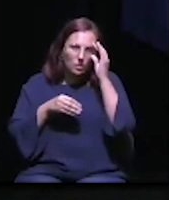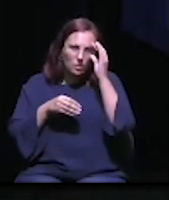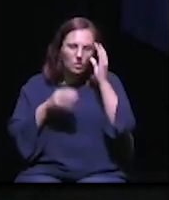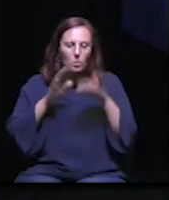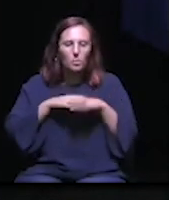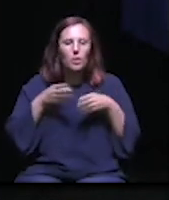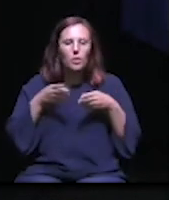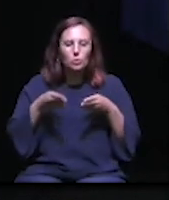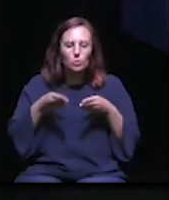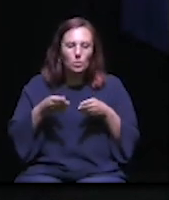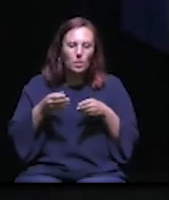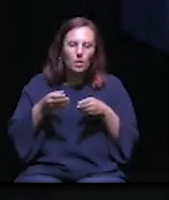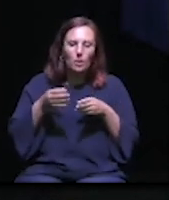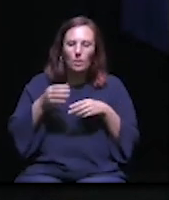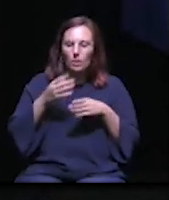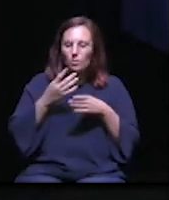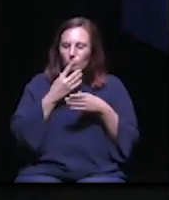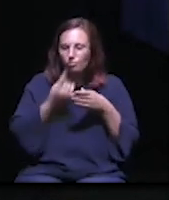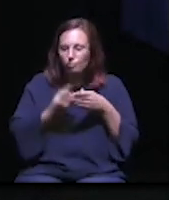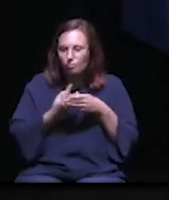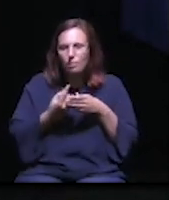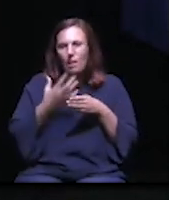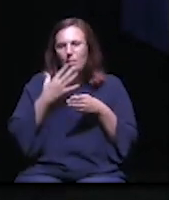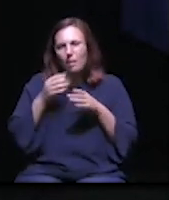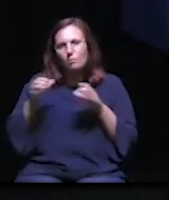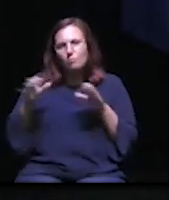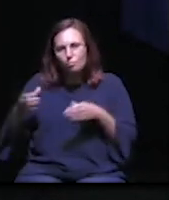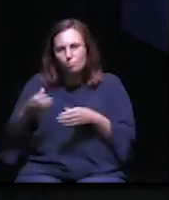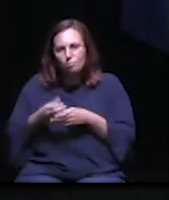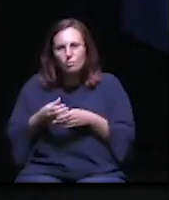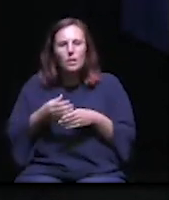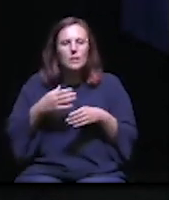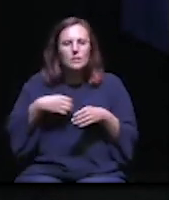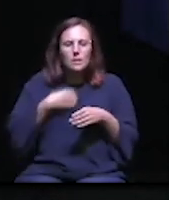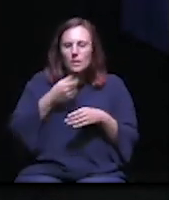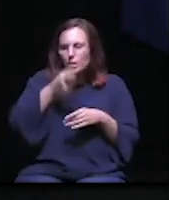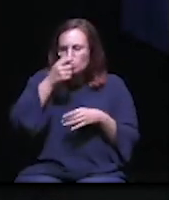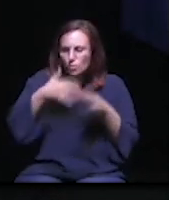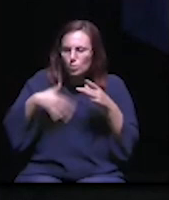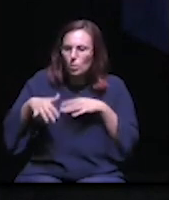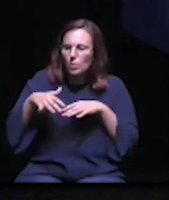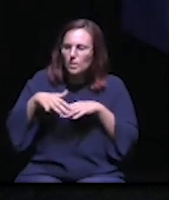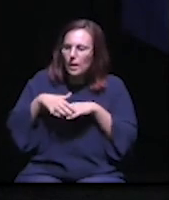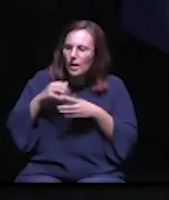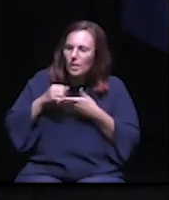que ajudam a que as pessoas se sintam integradas e que fazem parte, que fazem com que haja uma rede para os bons e para os maus momentos.